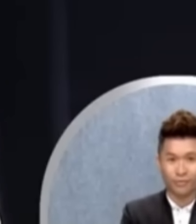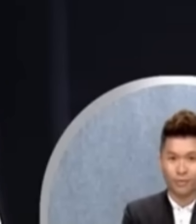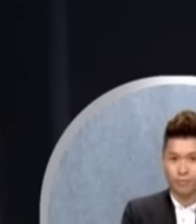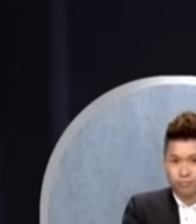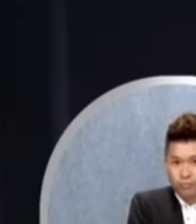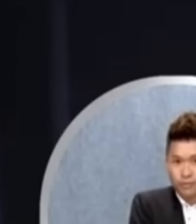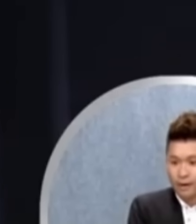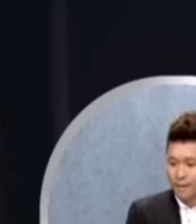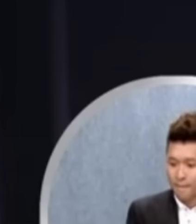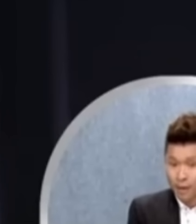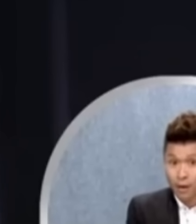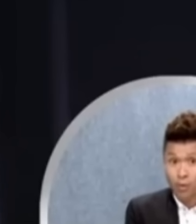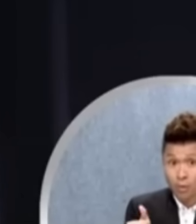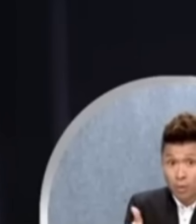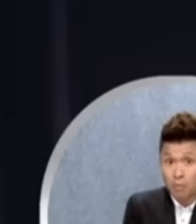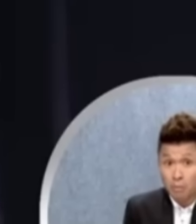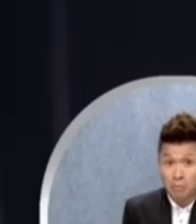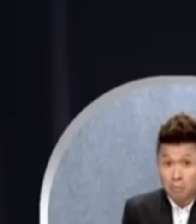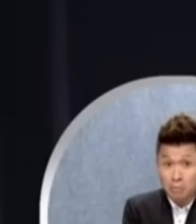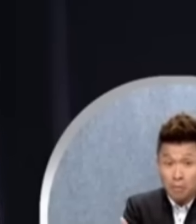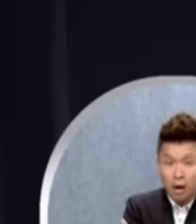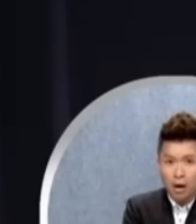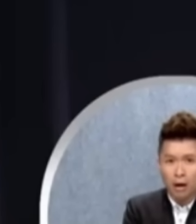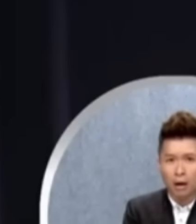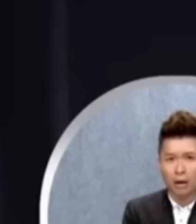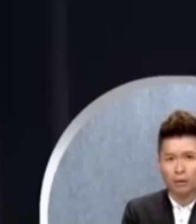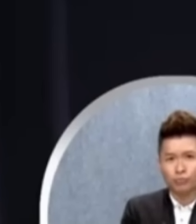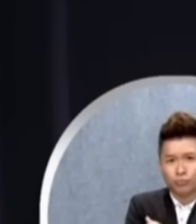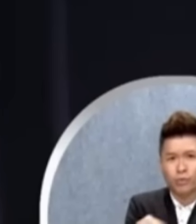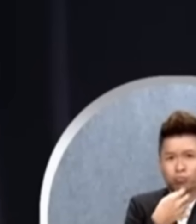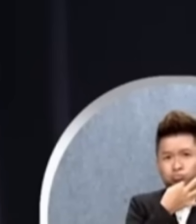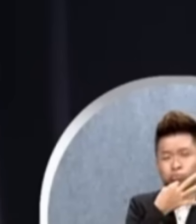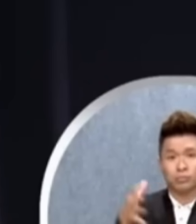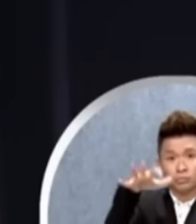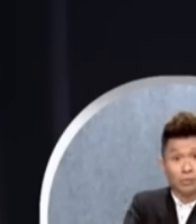就問那個老闆這螃蟹會爬出去 你怎麼不把它蓋起來 老闆說 不用擔心